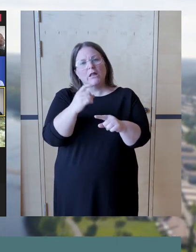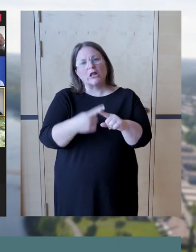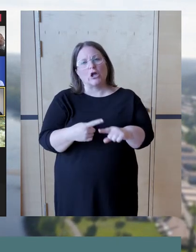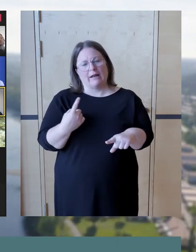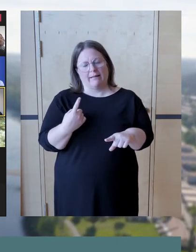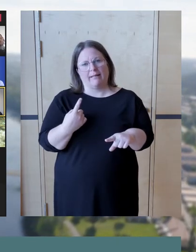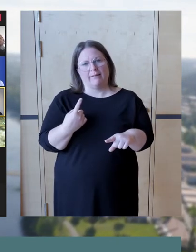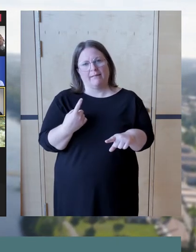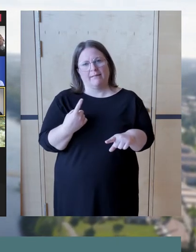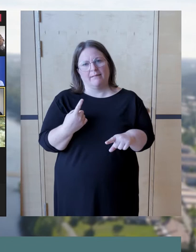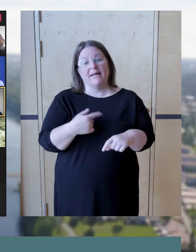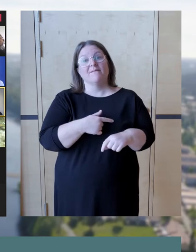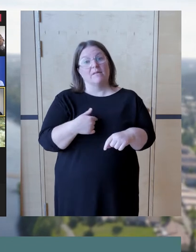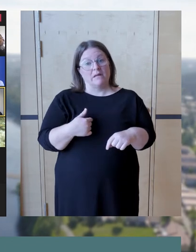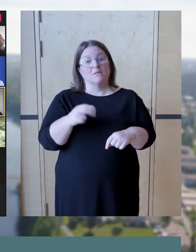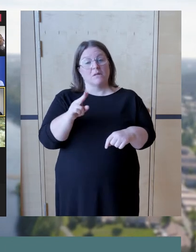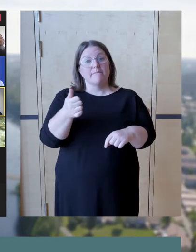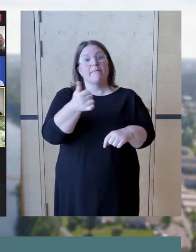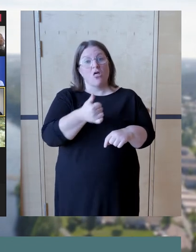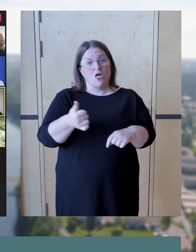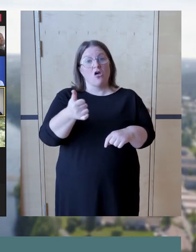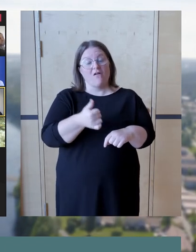Bättre underlag och vad som behöver verkliga behovet